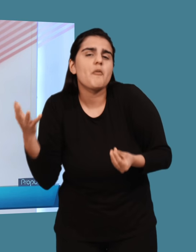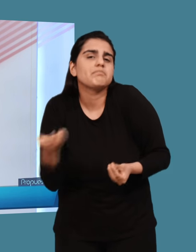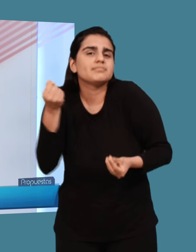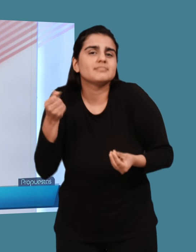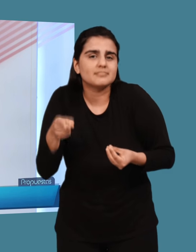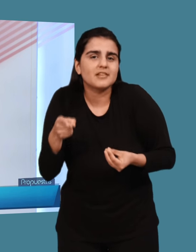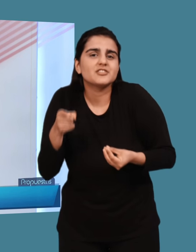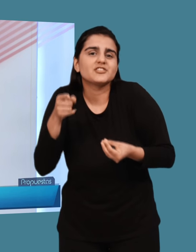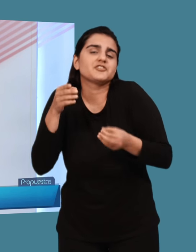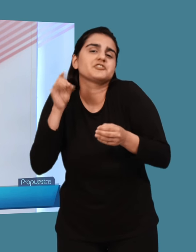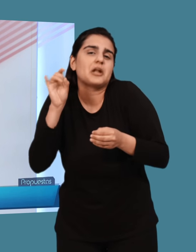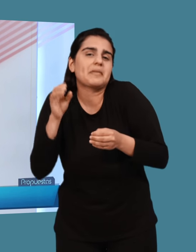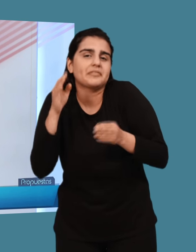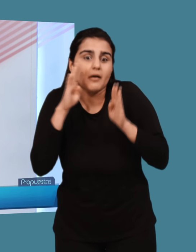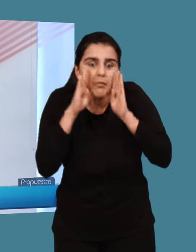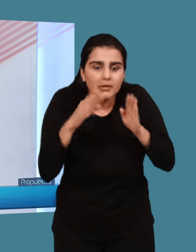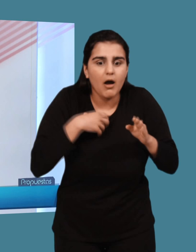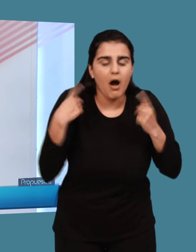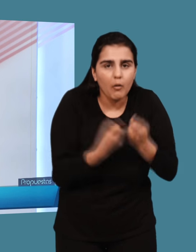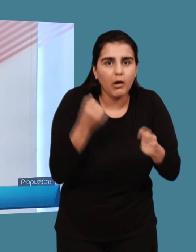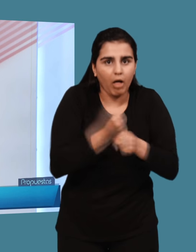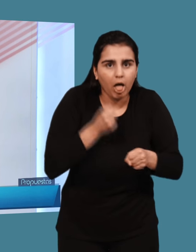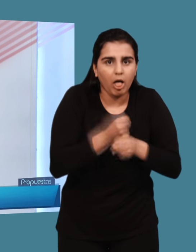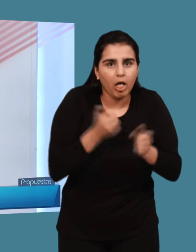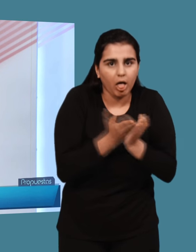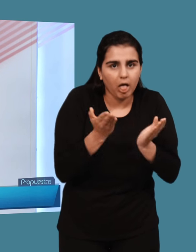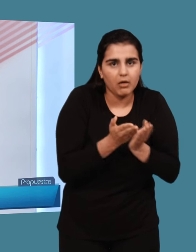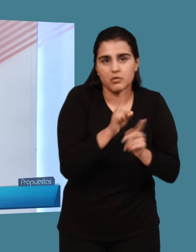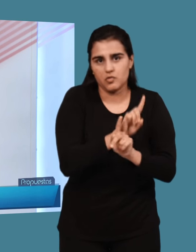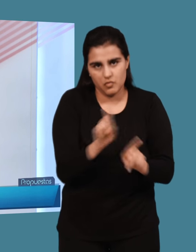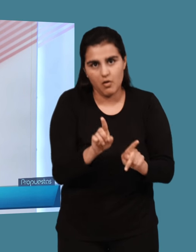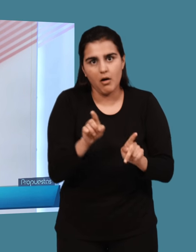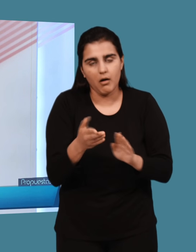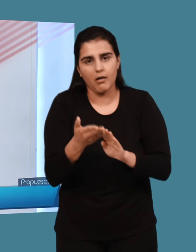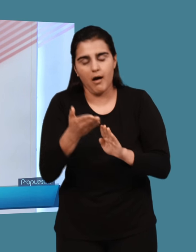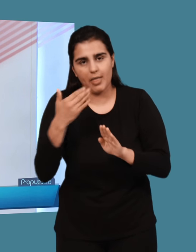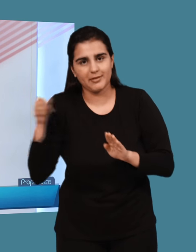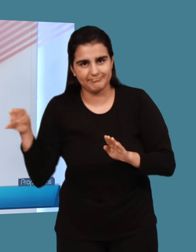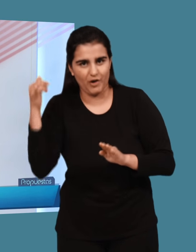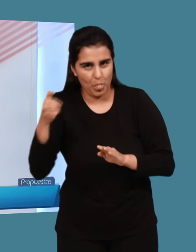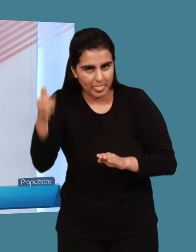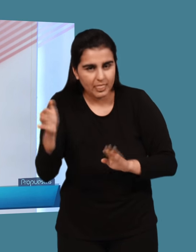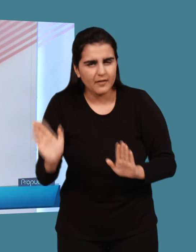no solamente, con la actividad académica en las aulas, sino que como antes señalaba Gastón,